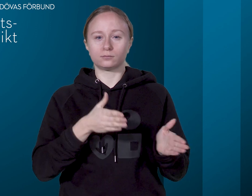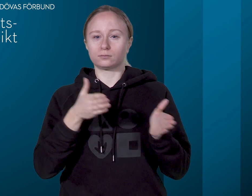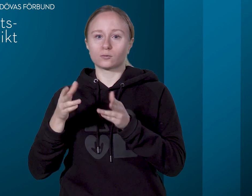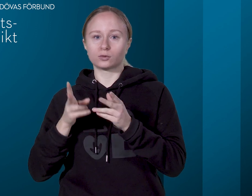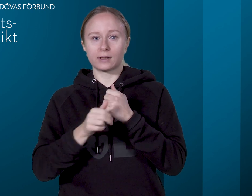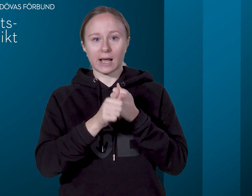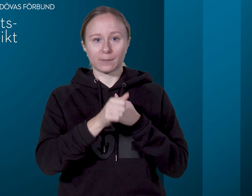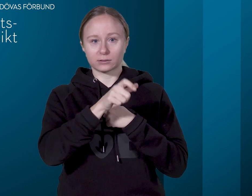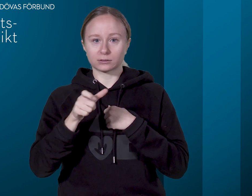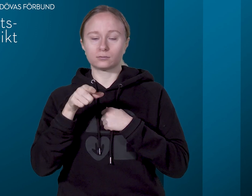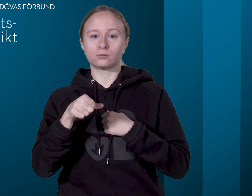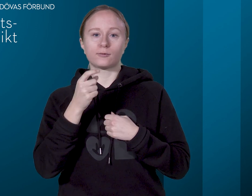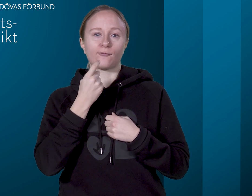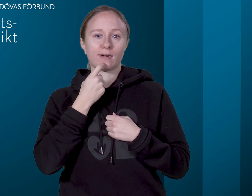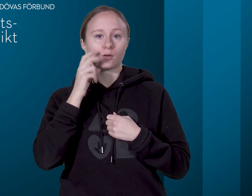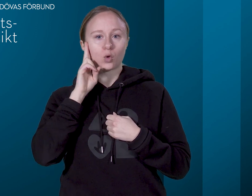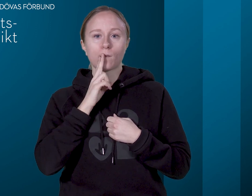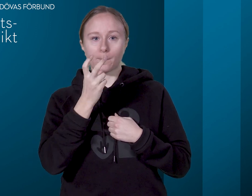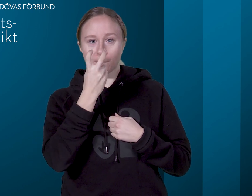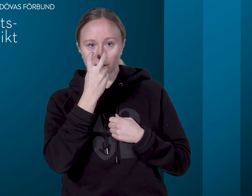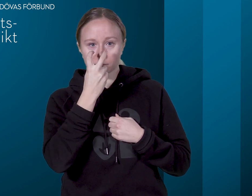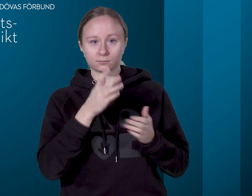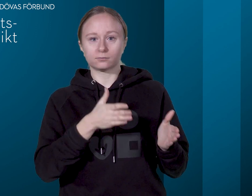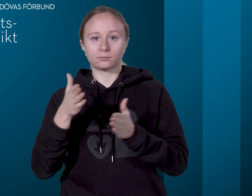samt representanter från Finlands Dövblinda rf, -